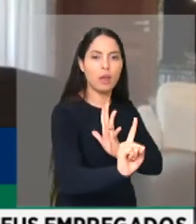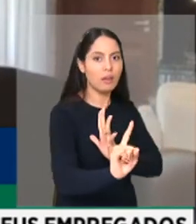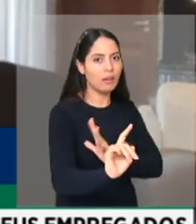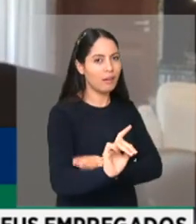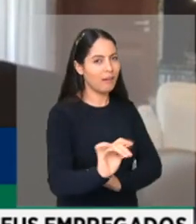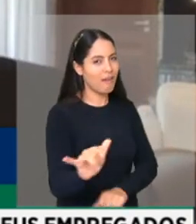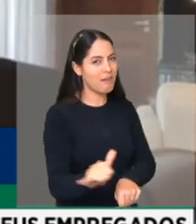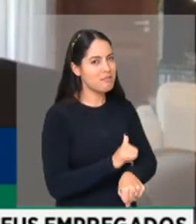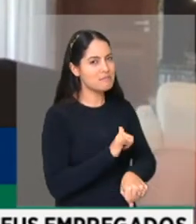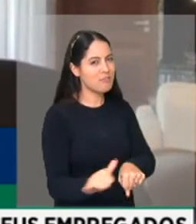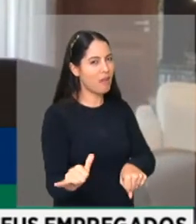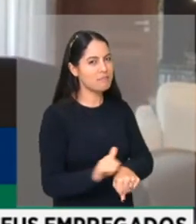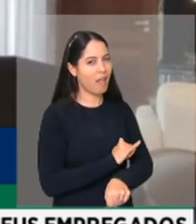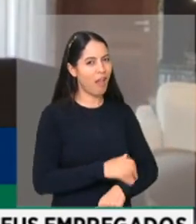SEU E A SUA FAMÍLIA. ENTÃO O DINHEIRO ENCONTRA OS SEUS